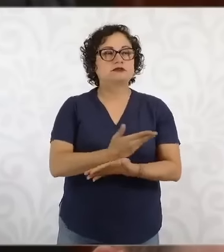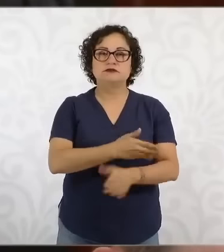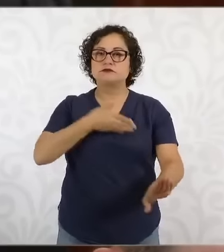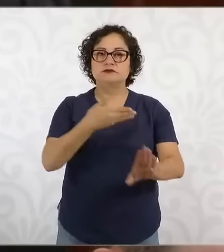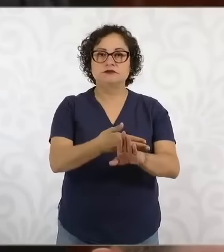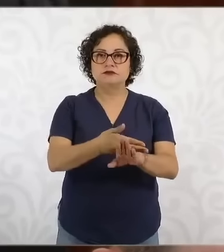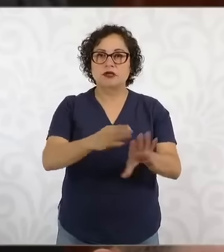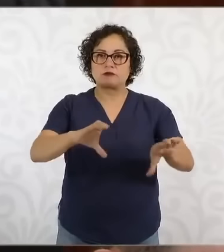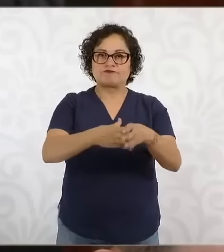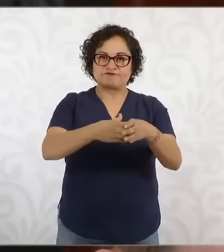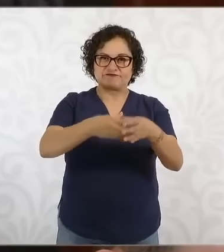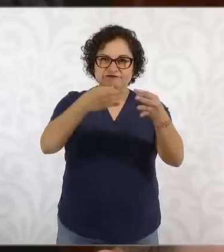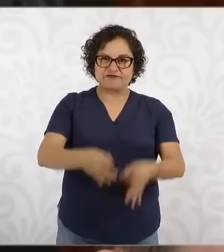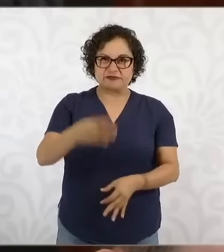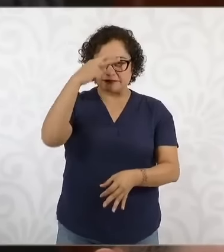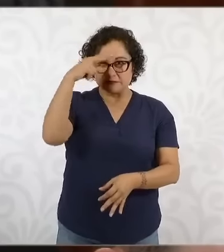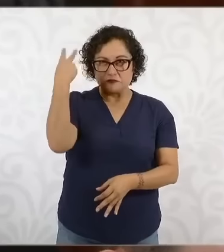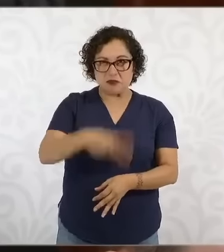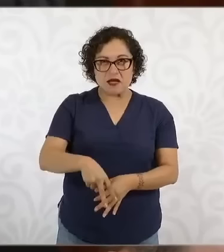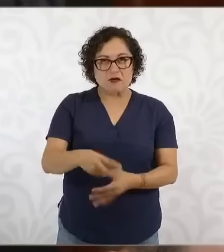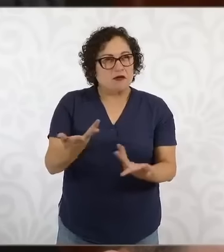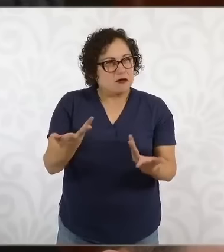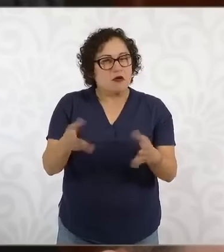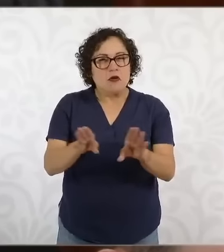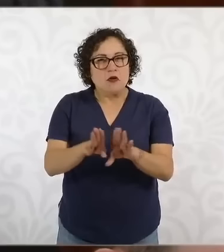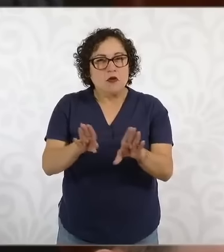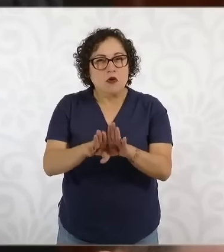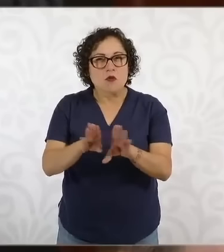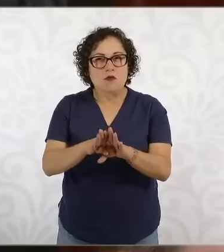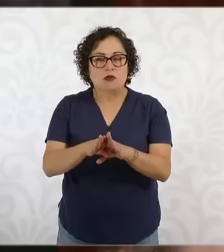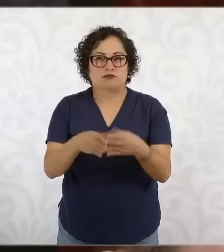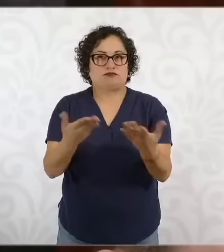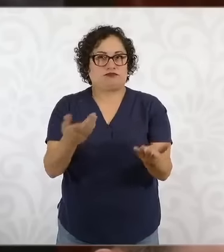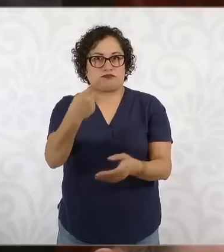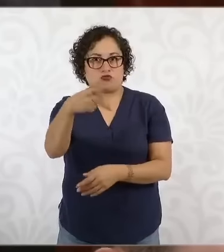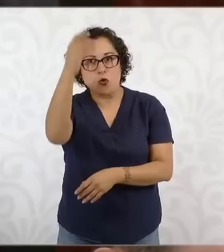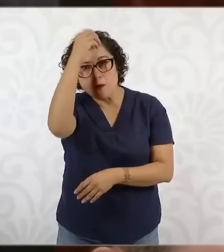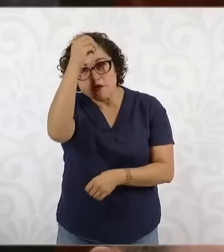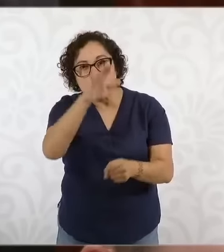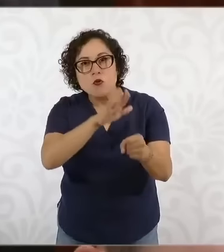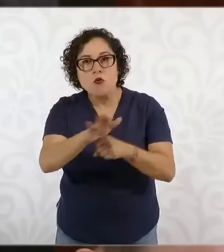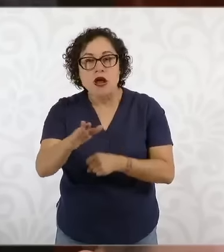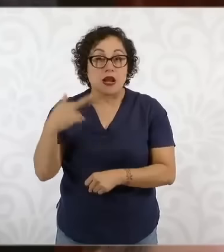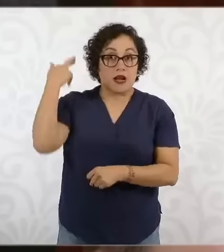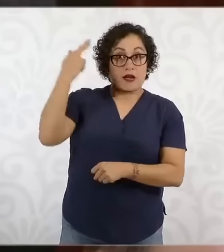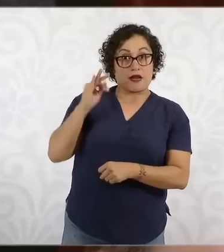¿Usted qué opinión tiene acerca de esto? Felipe VI viene a respaldar su gobierno en esa tesis de